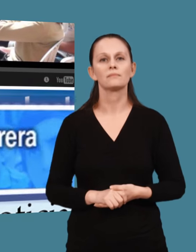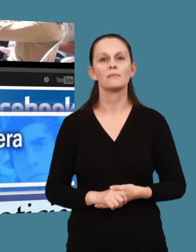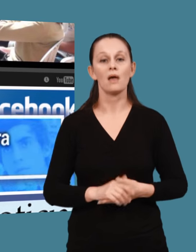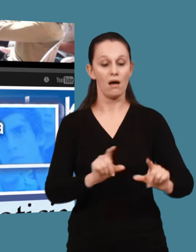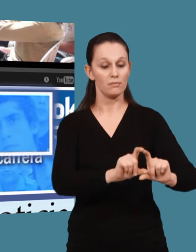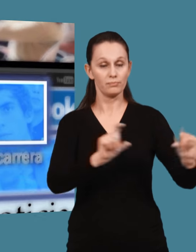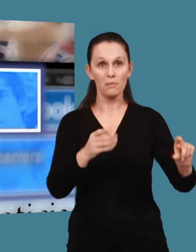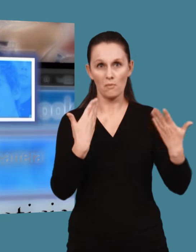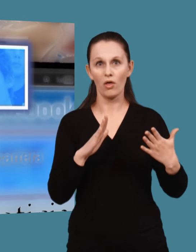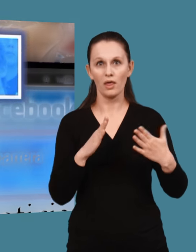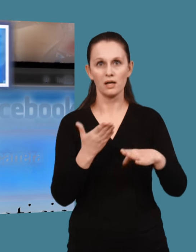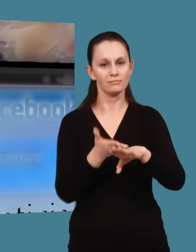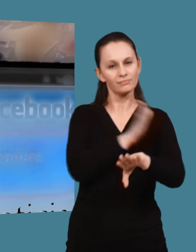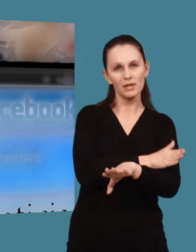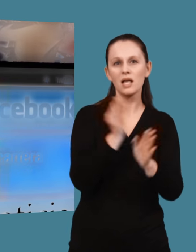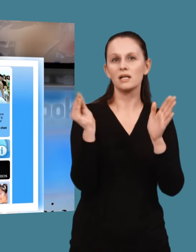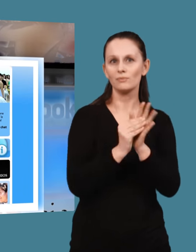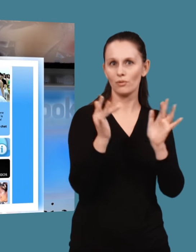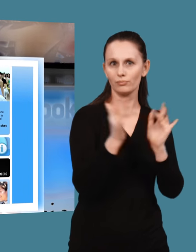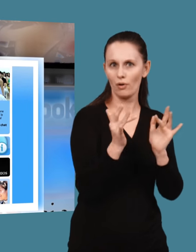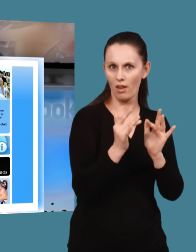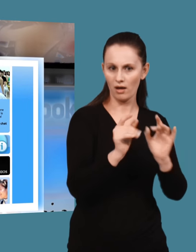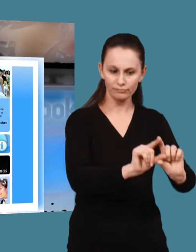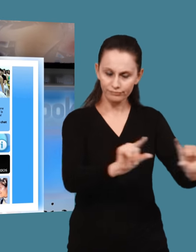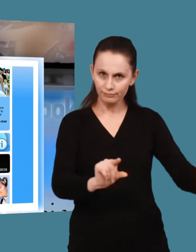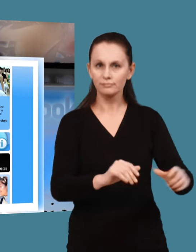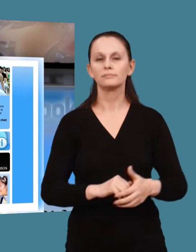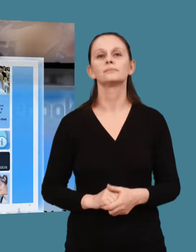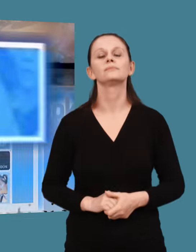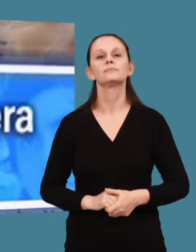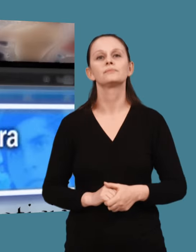Ademas podes realizar la preincripción online.